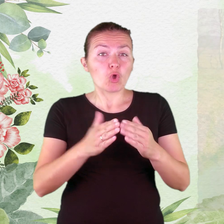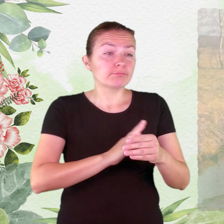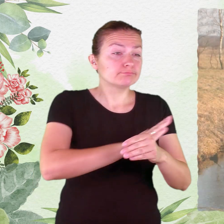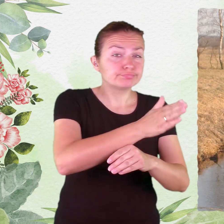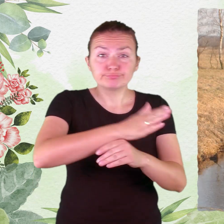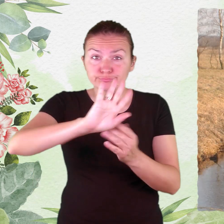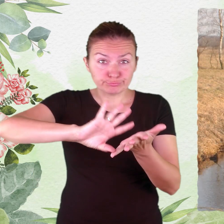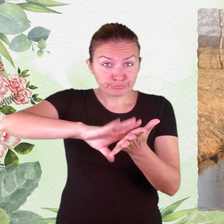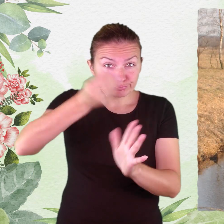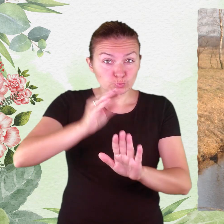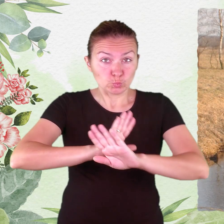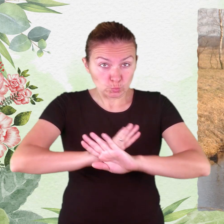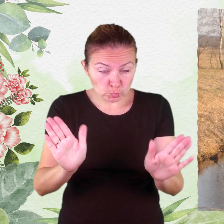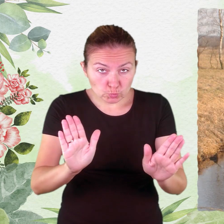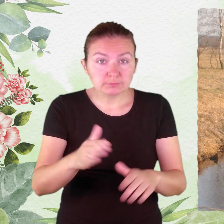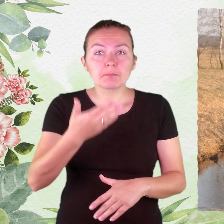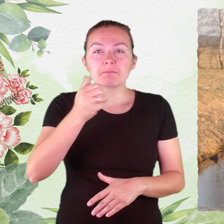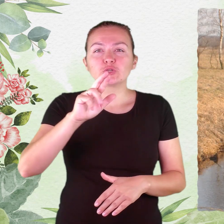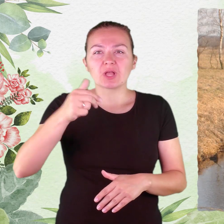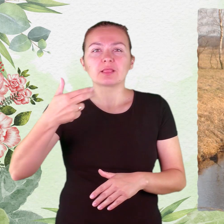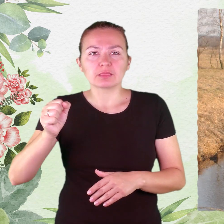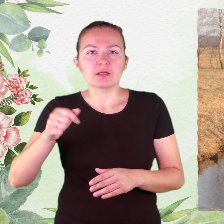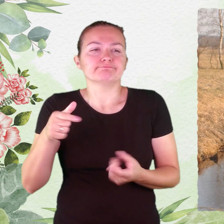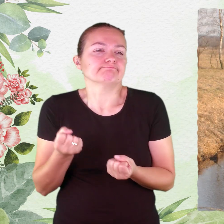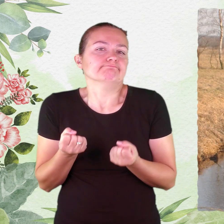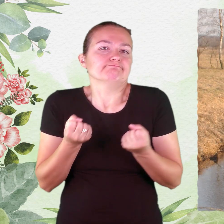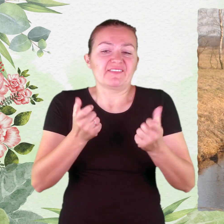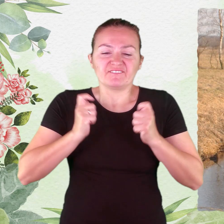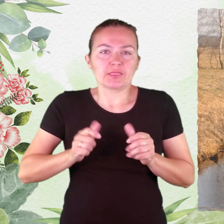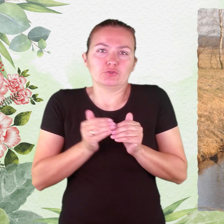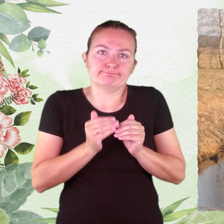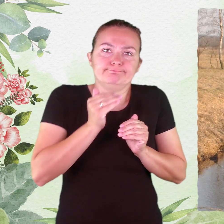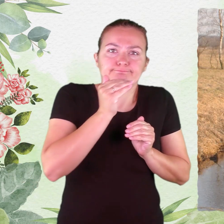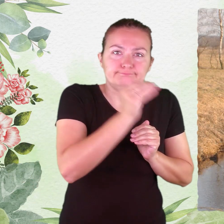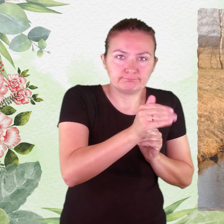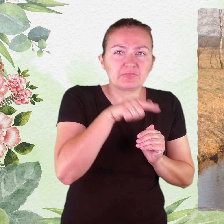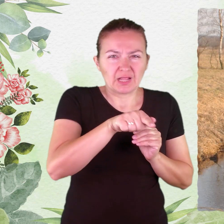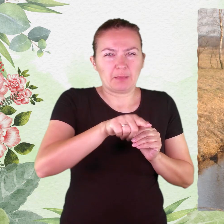Po odwiedzeniu wszystkich domów, Marzannę wynoszą poza wieś.